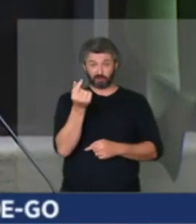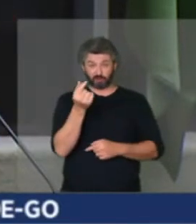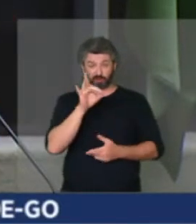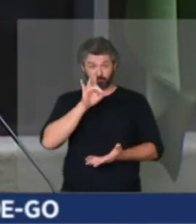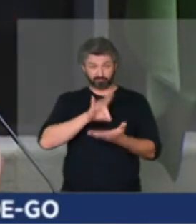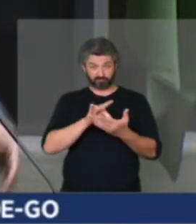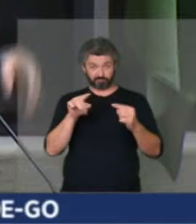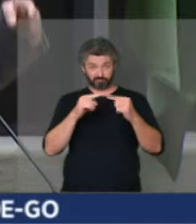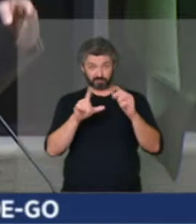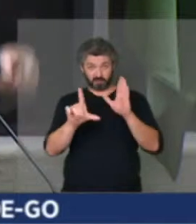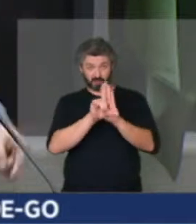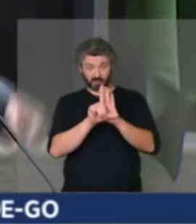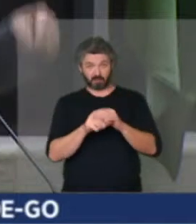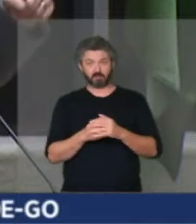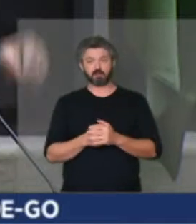COLOCADO A SUA CONTA NO